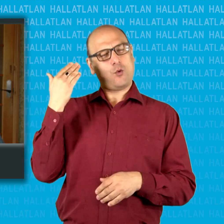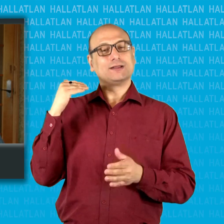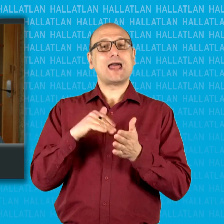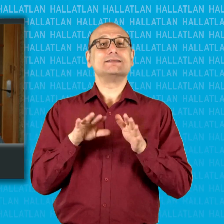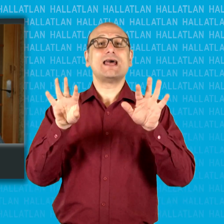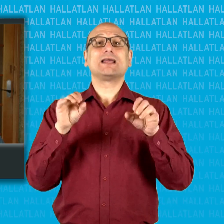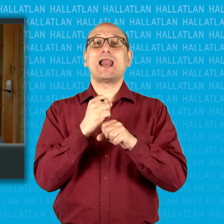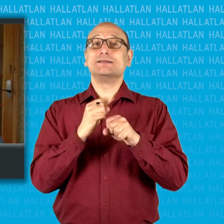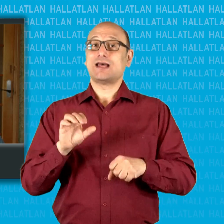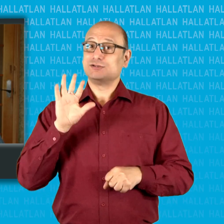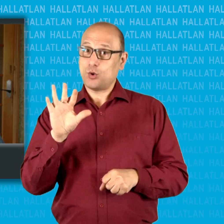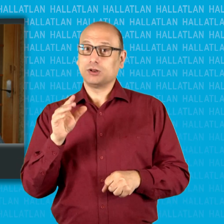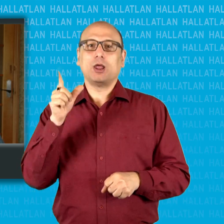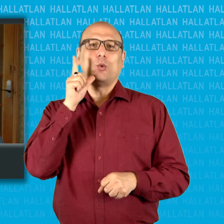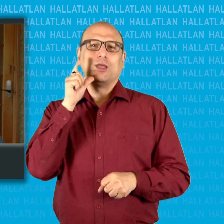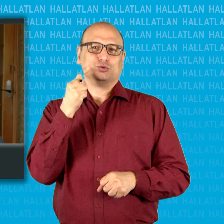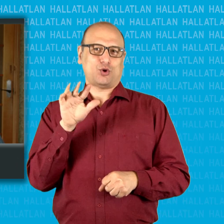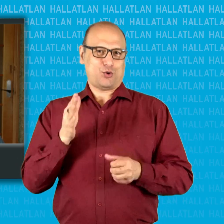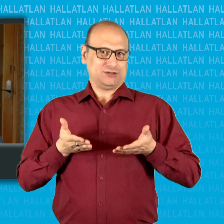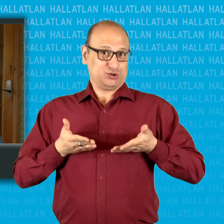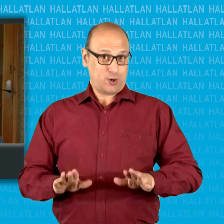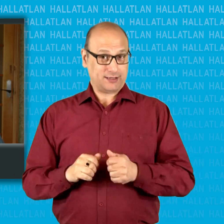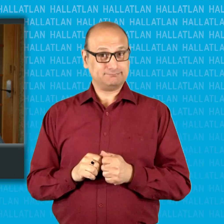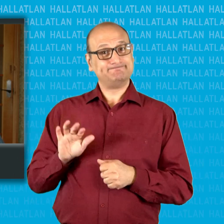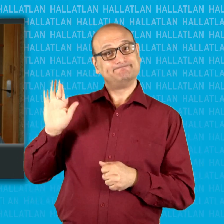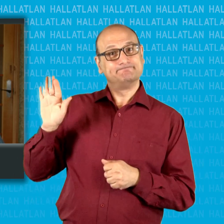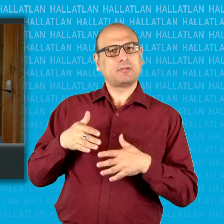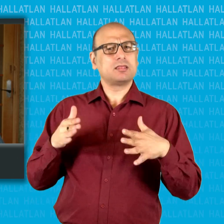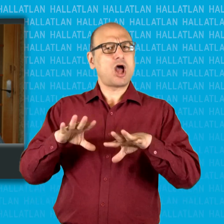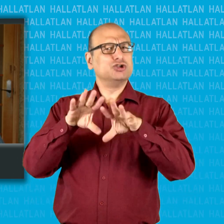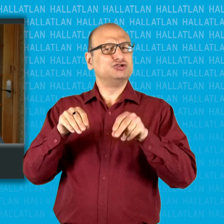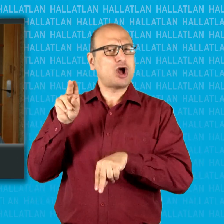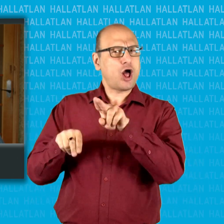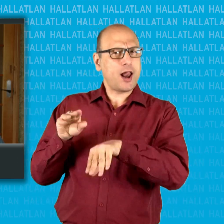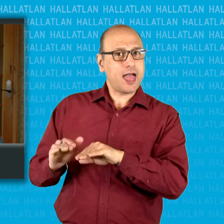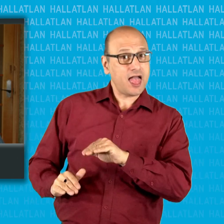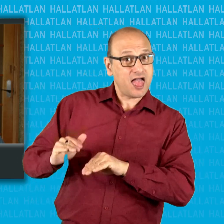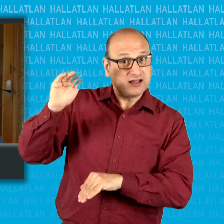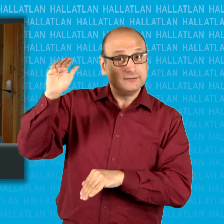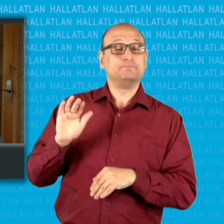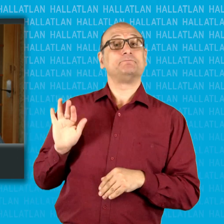Nonaka 1905. július 25-én született, nagy családban nőtt fel.